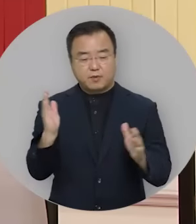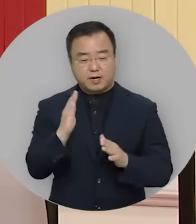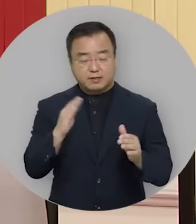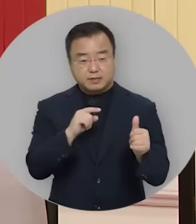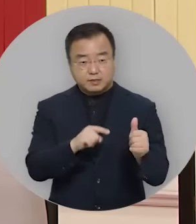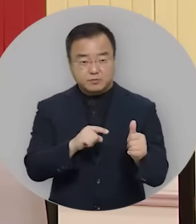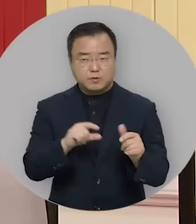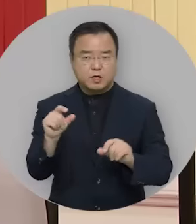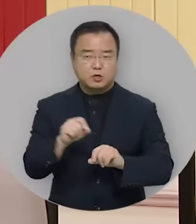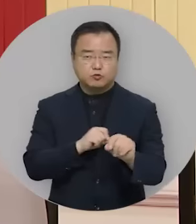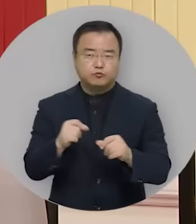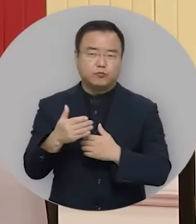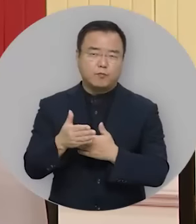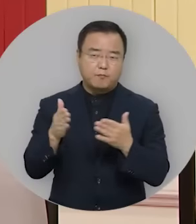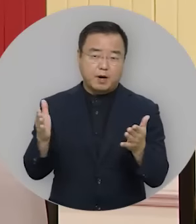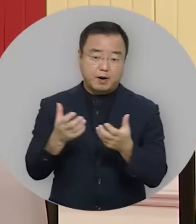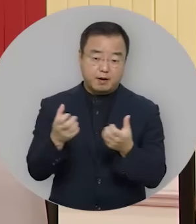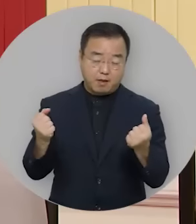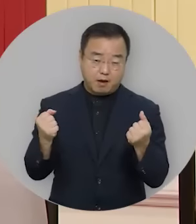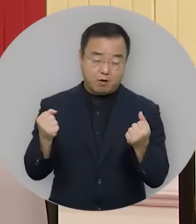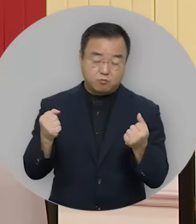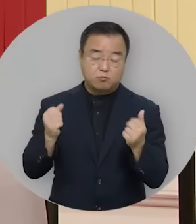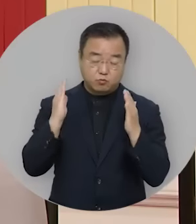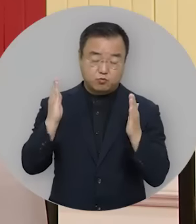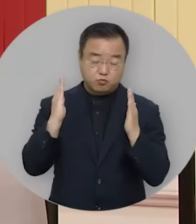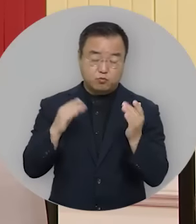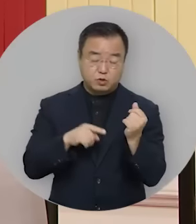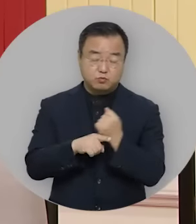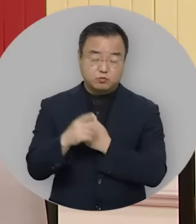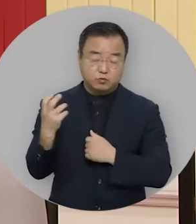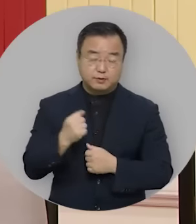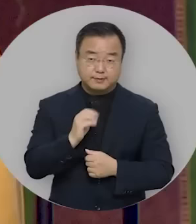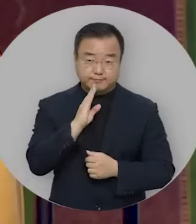따로 또 수업하는 이유가 있는 거 아니겠습니까? 네, 맞습니다.